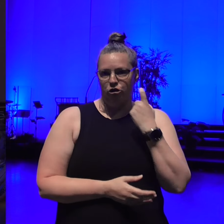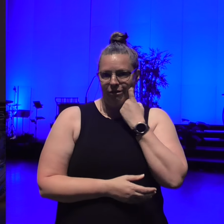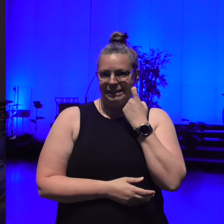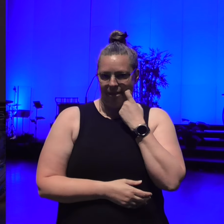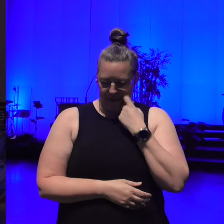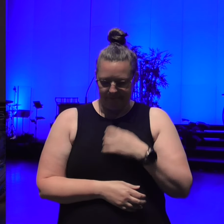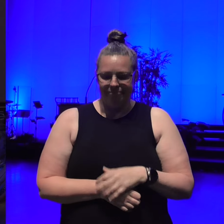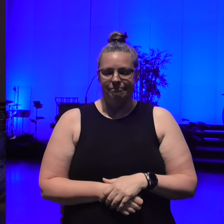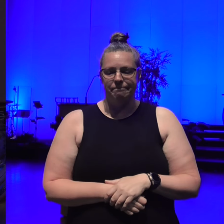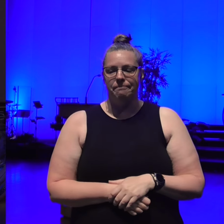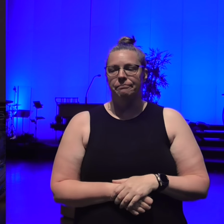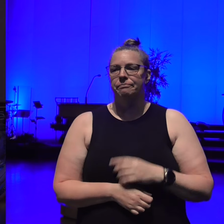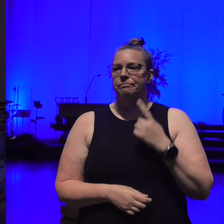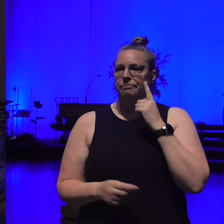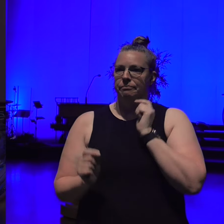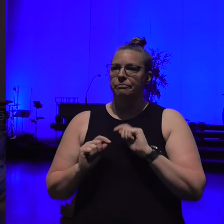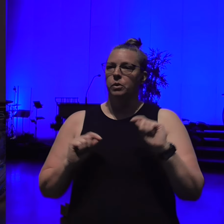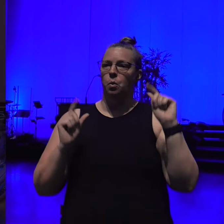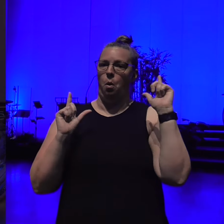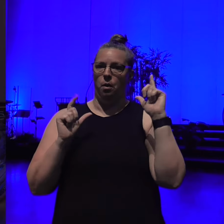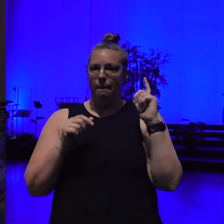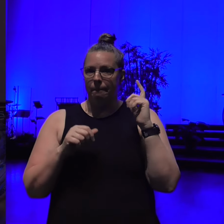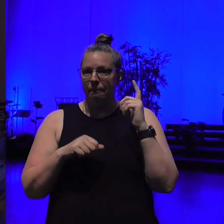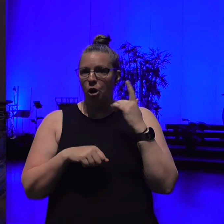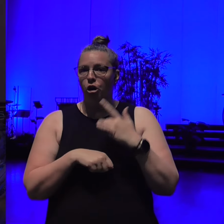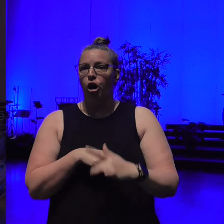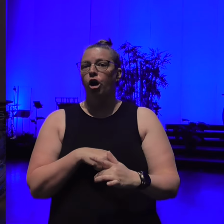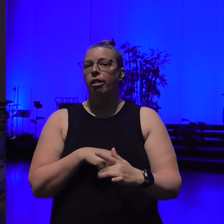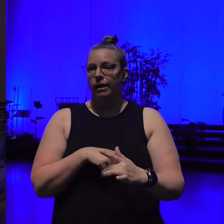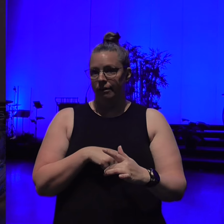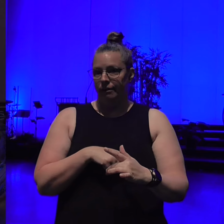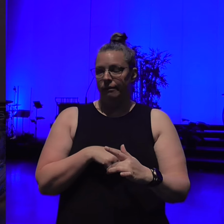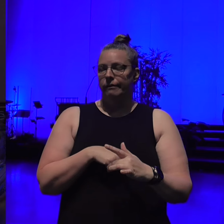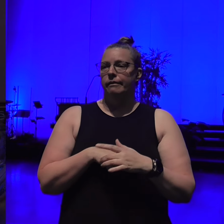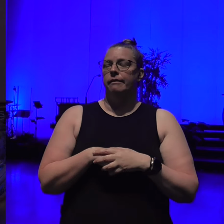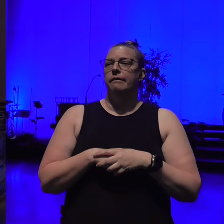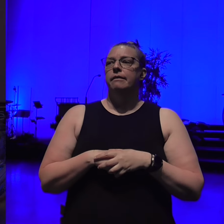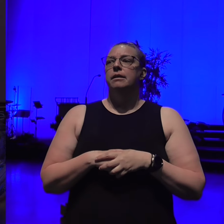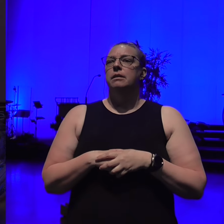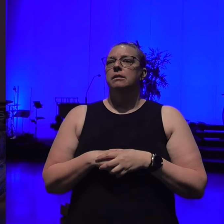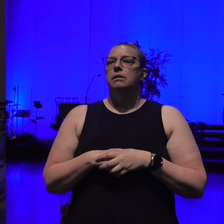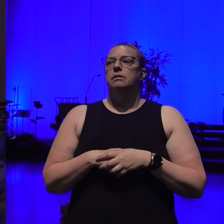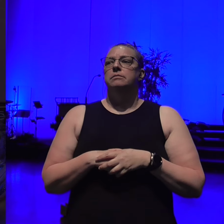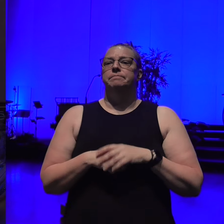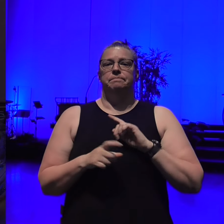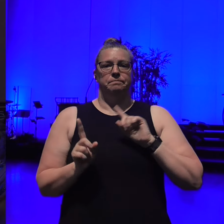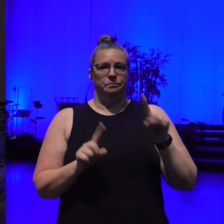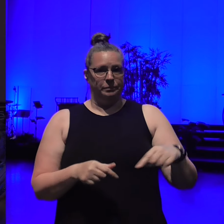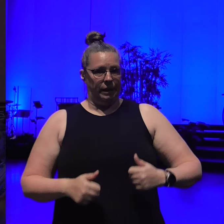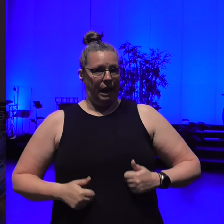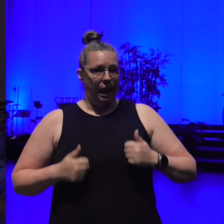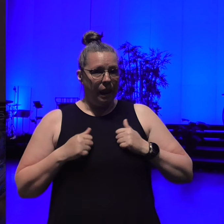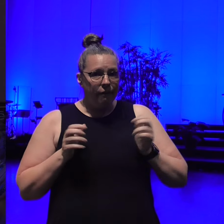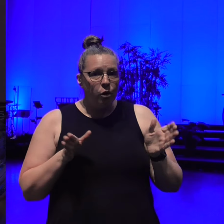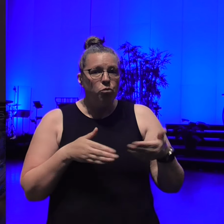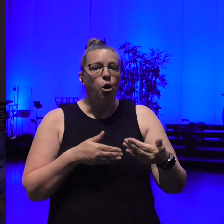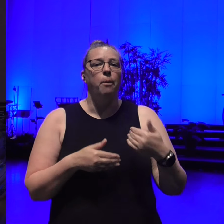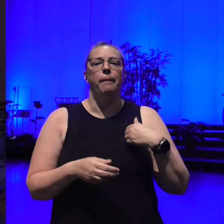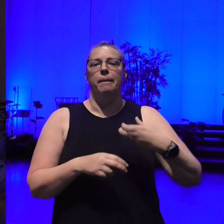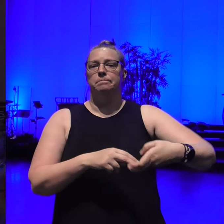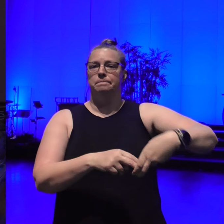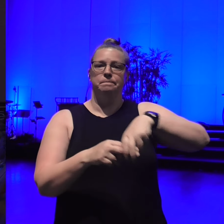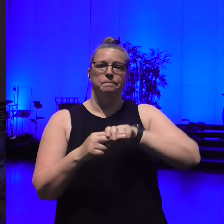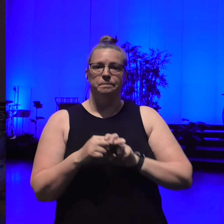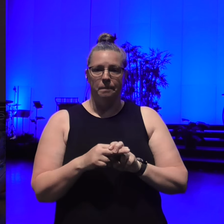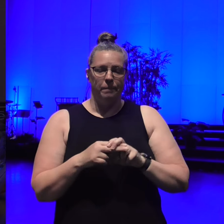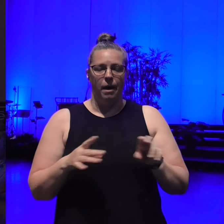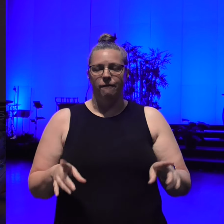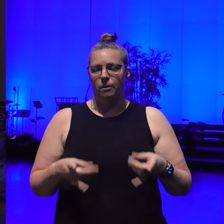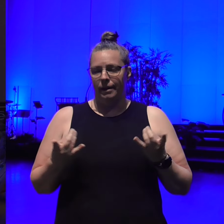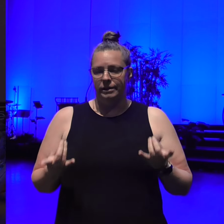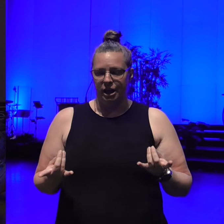Me desperté temprano y fui a la sala de estar para sentarme en mi silla y meditar Y